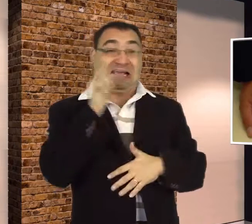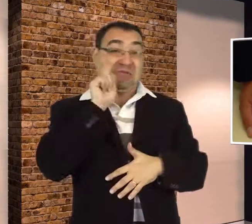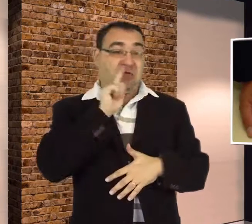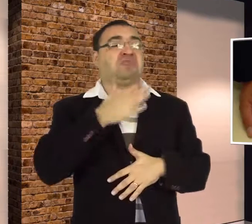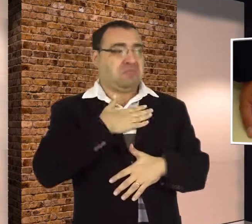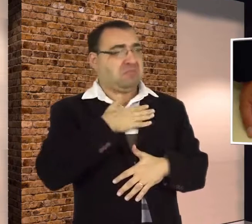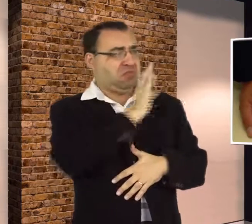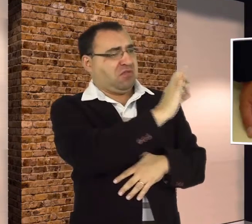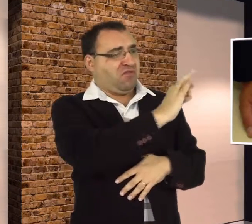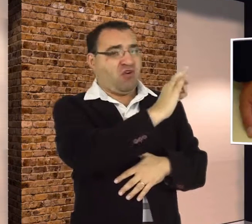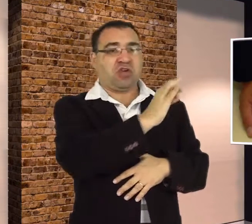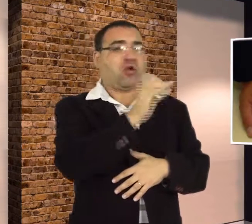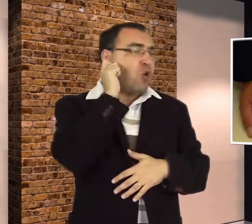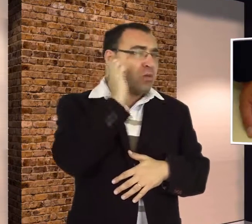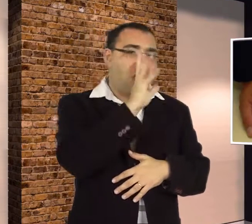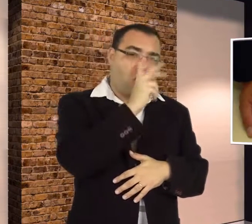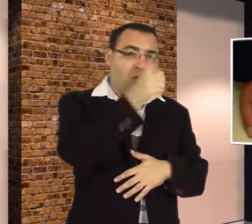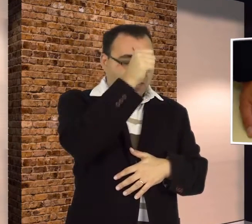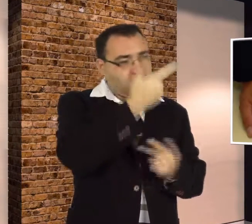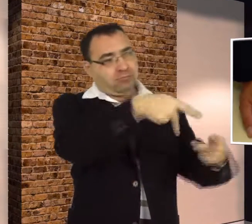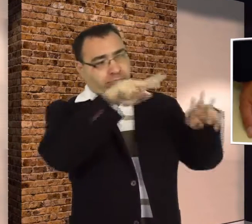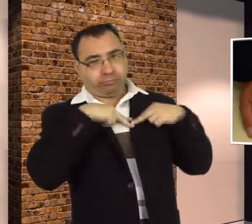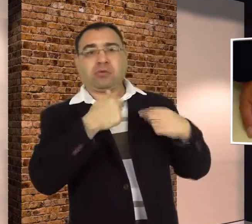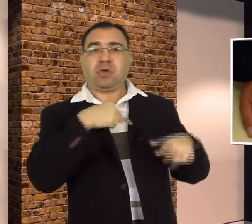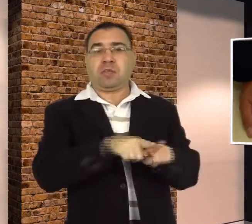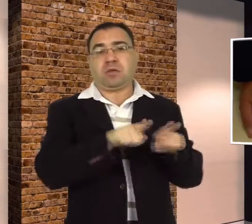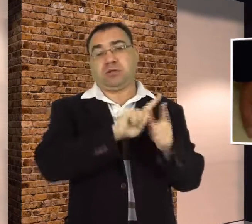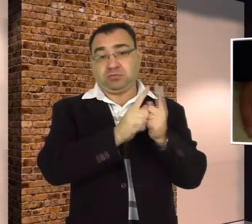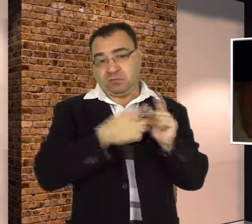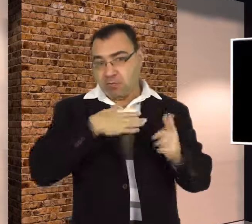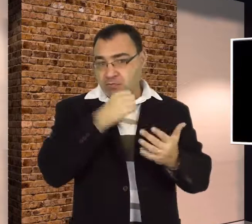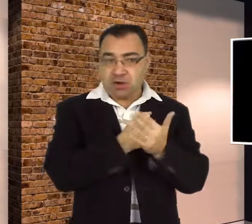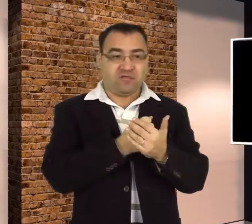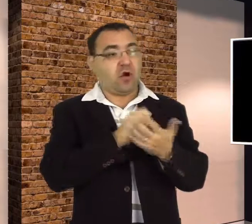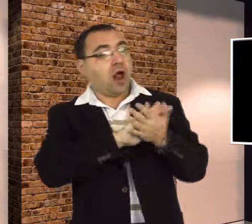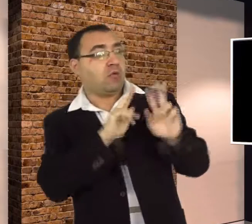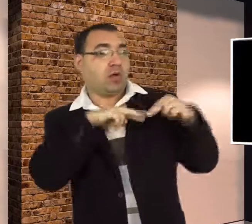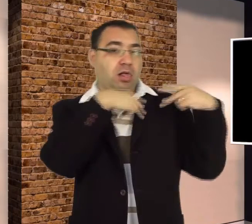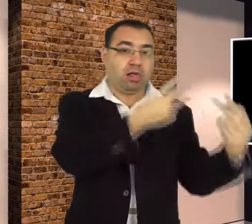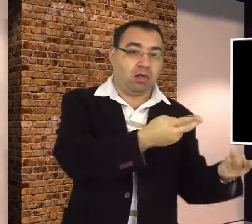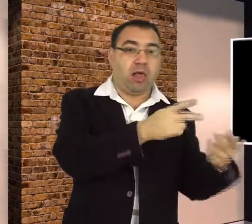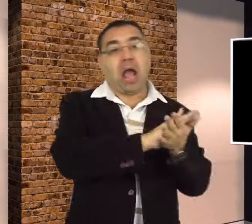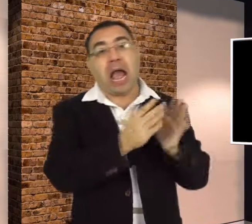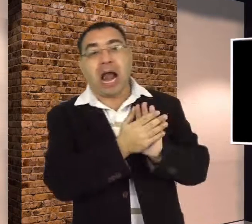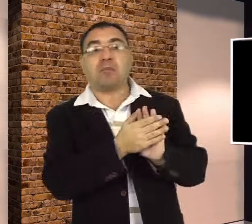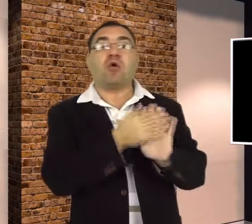też może zatrzymać swoje nazwisko albo przyjąć męża albo mąż może przyjąć nazwisko żony. Można miec podwójne nazwisko ale